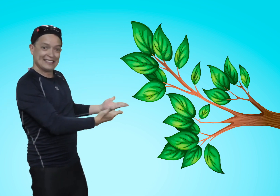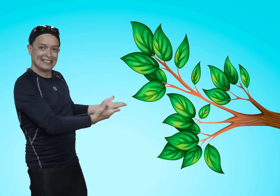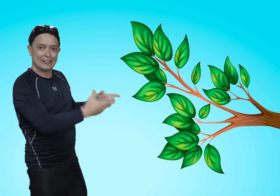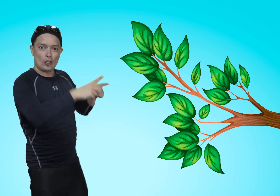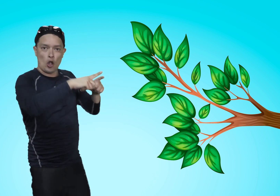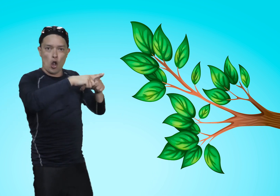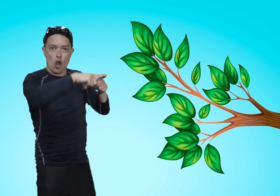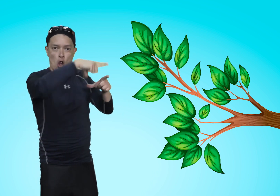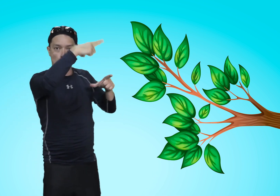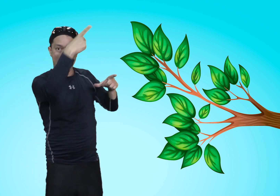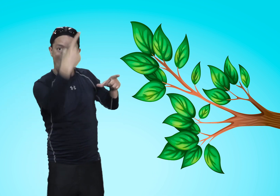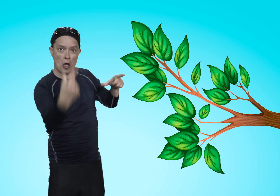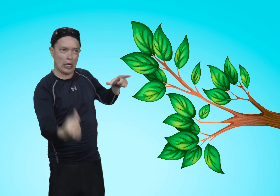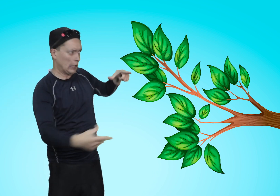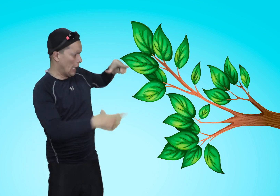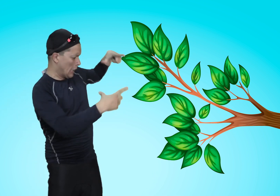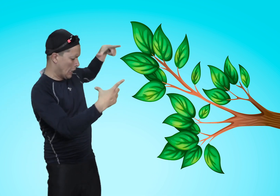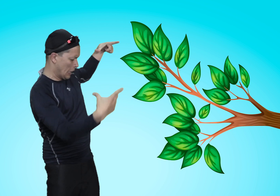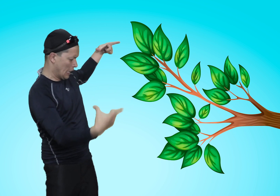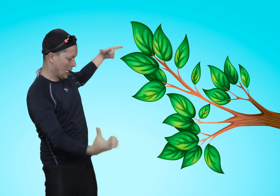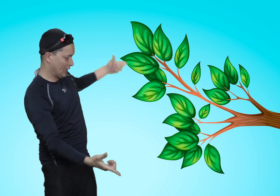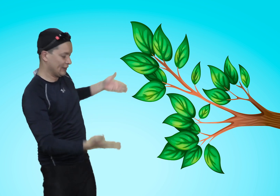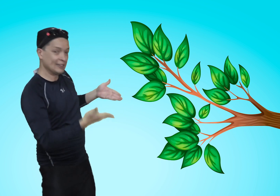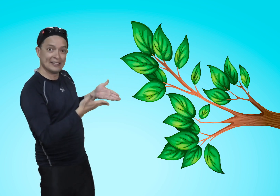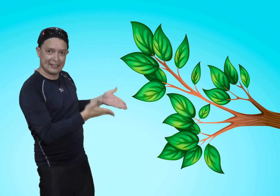observamos las hojas de este árbol,